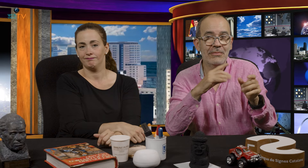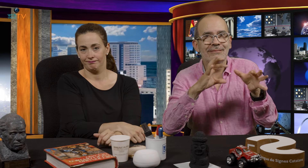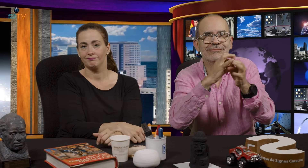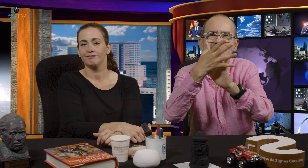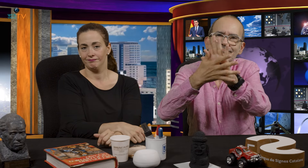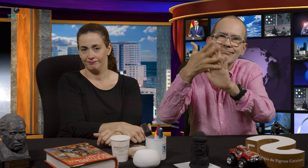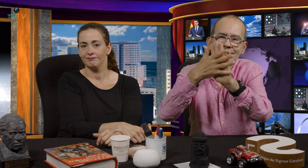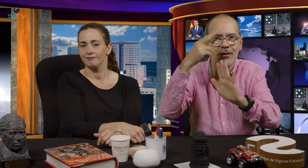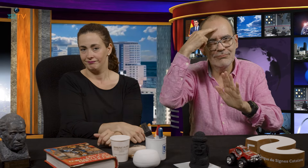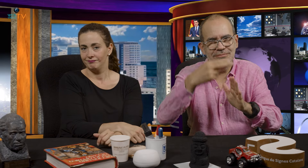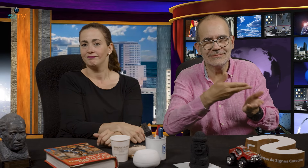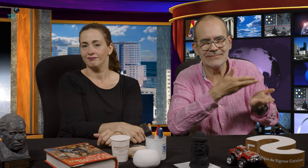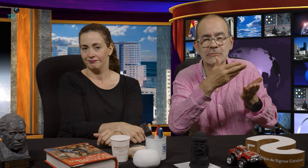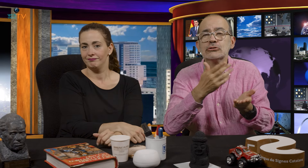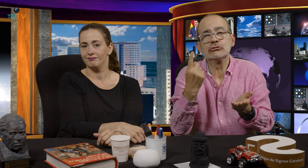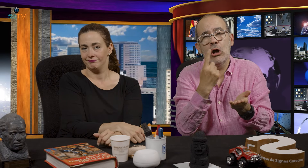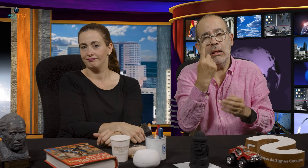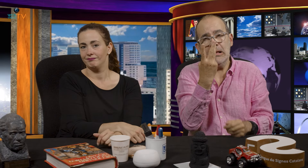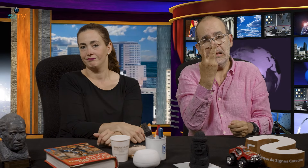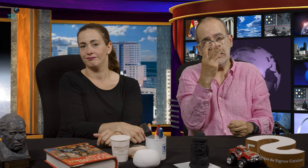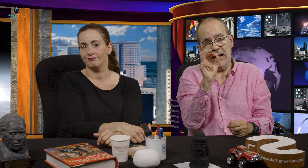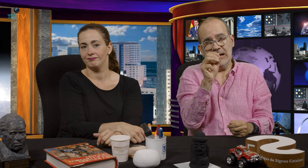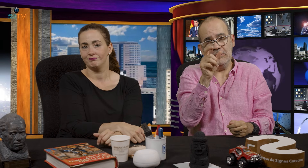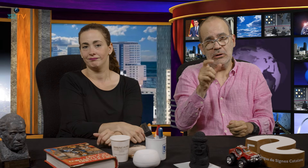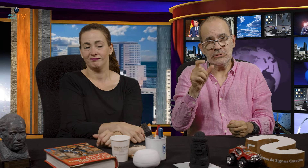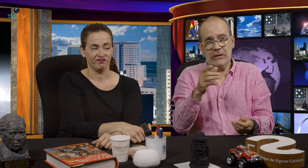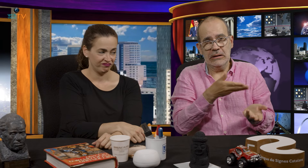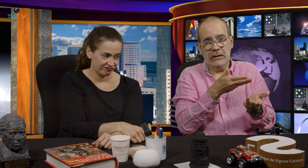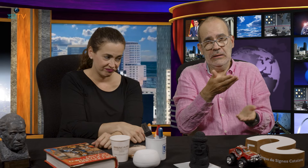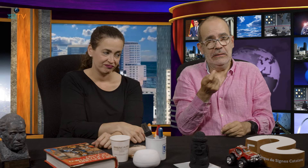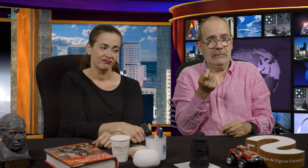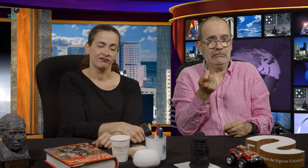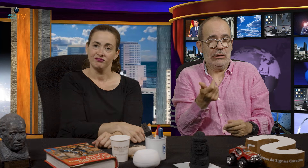al ser una obra escenificada en lengua de signos. Solo fueron 30 personas. Muy pocas.